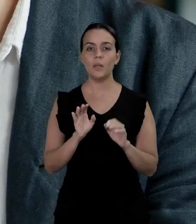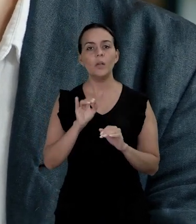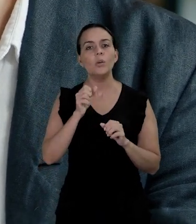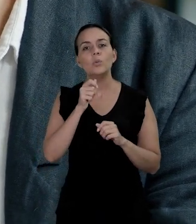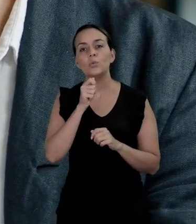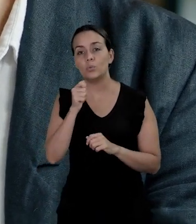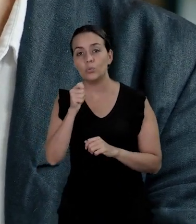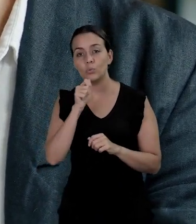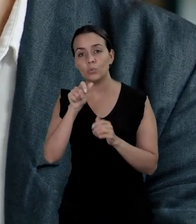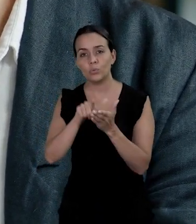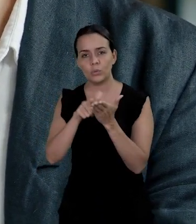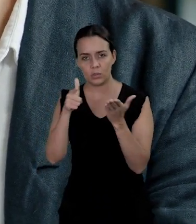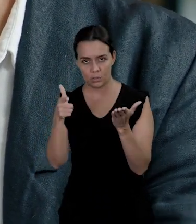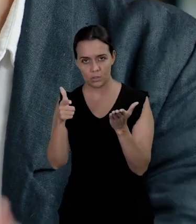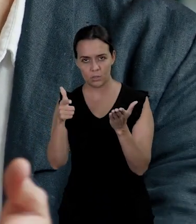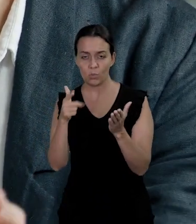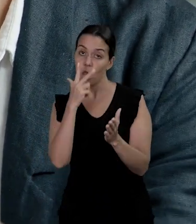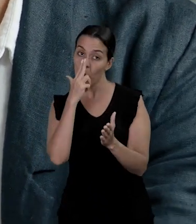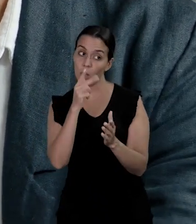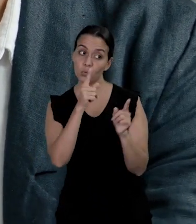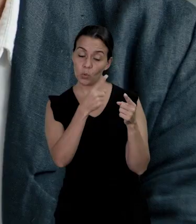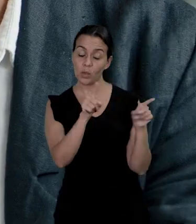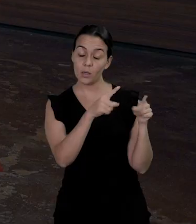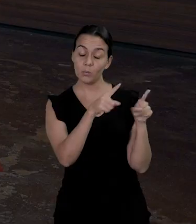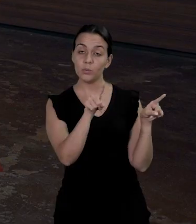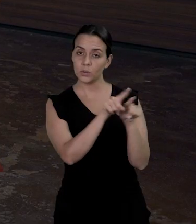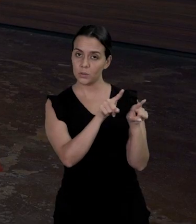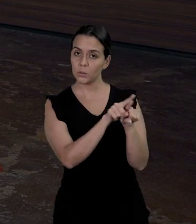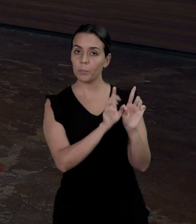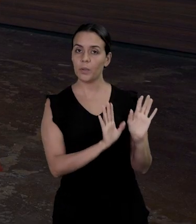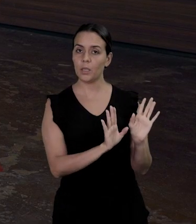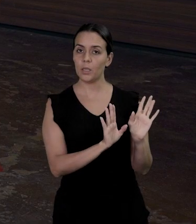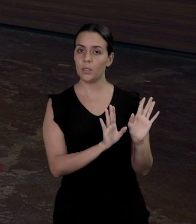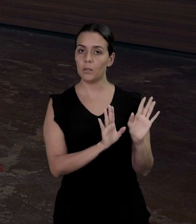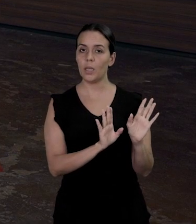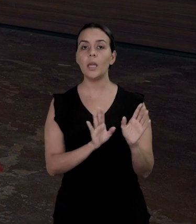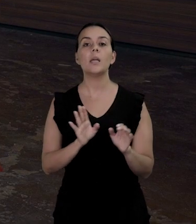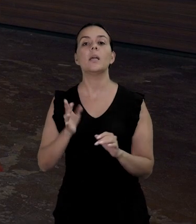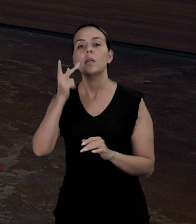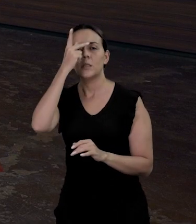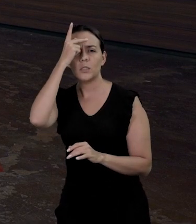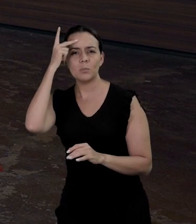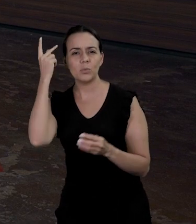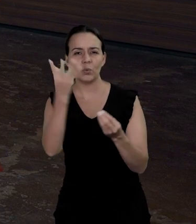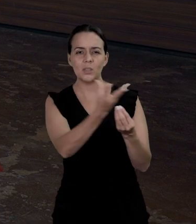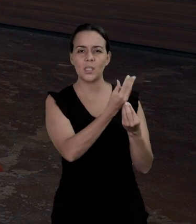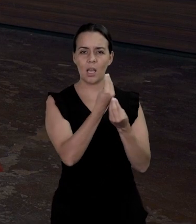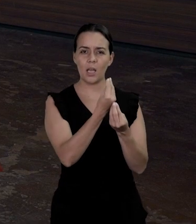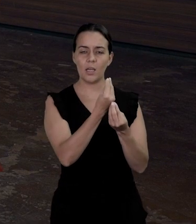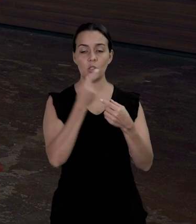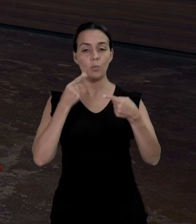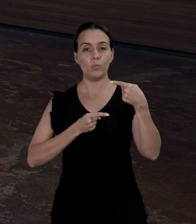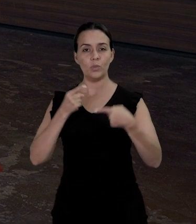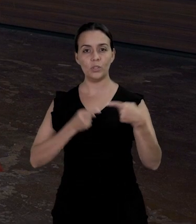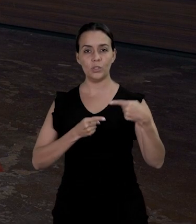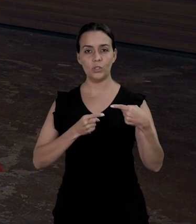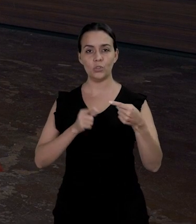O jornalismo, a música também tinha isso, acho que os artistas, os políticos e os jornalistas,